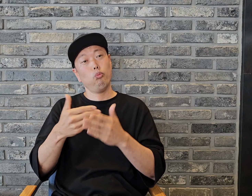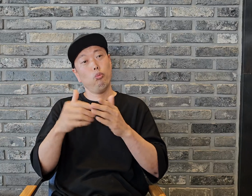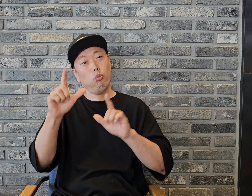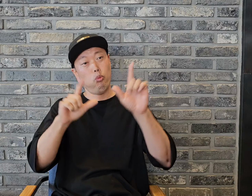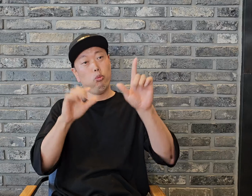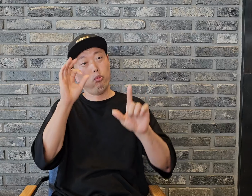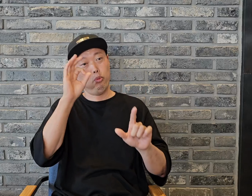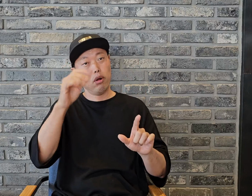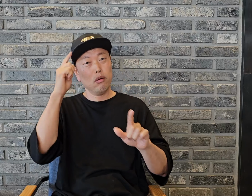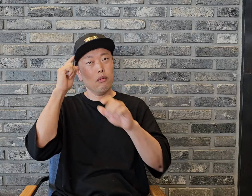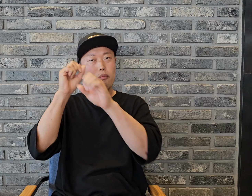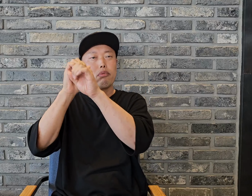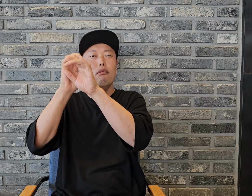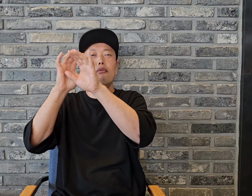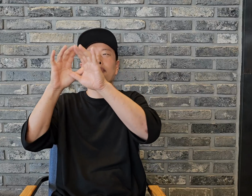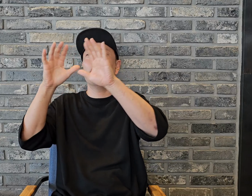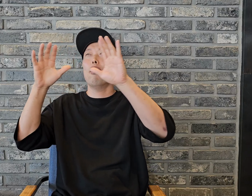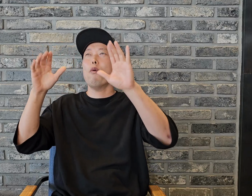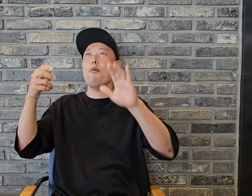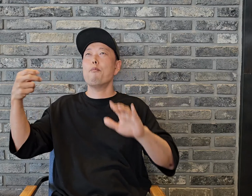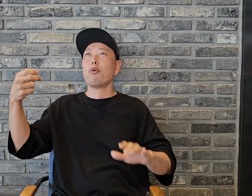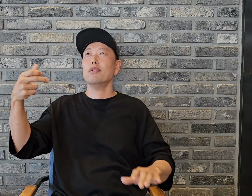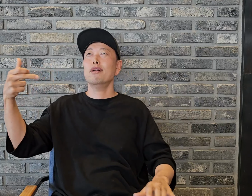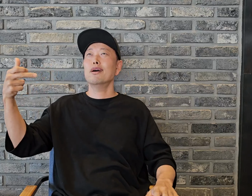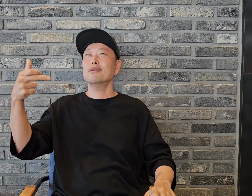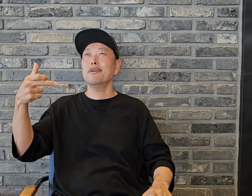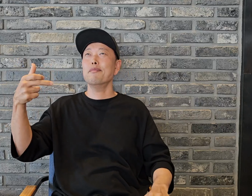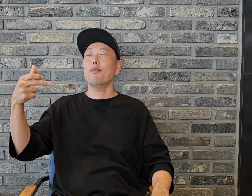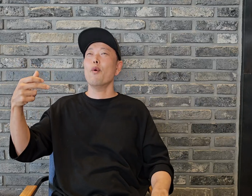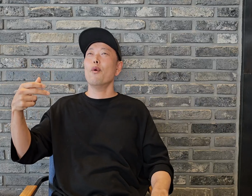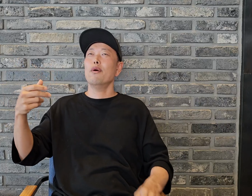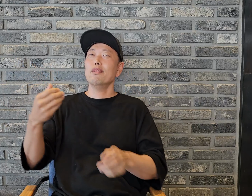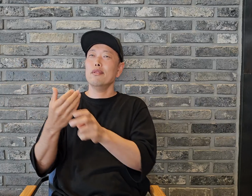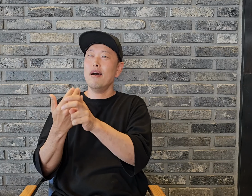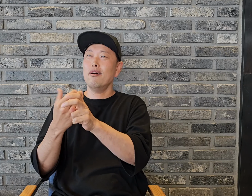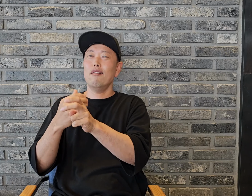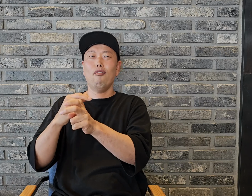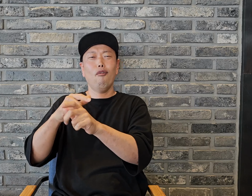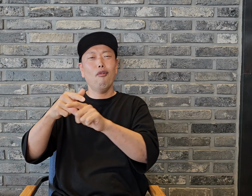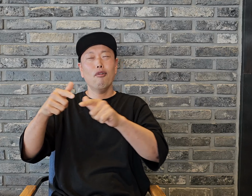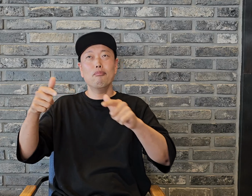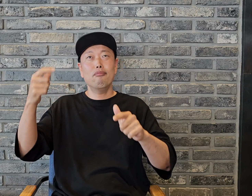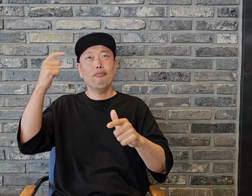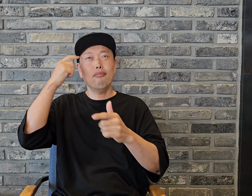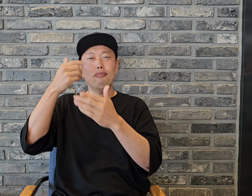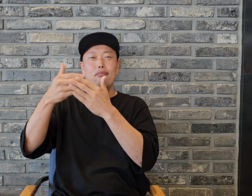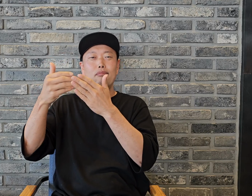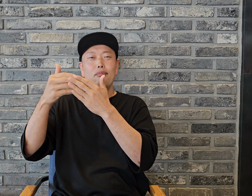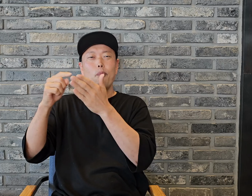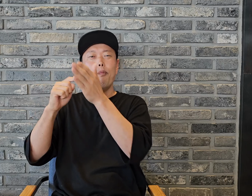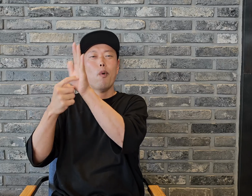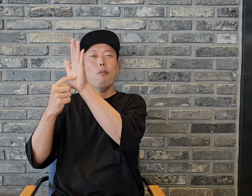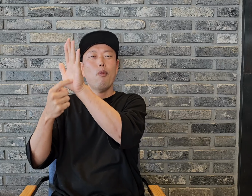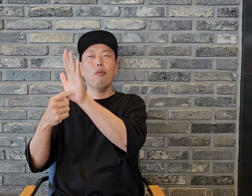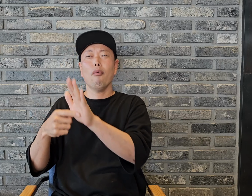、さらに想像力を加えることができます。 さまざまな車両の形状をそのまま表現しているので、